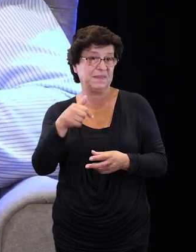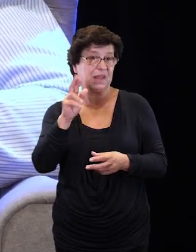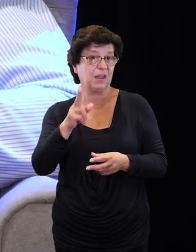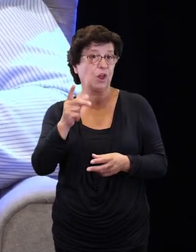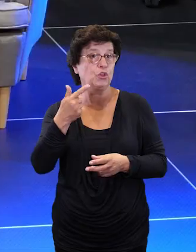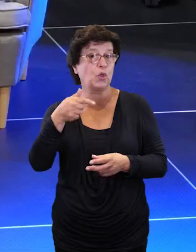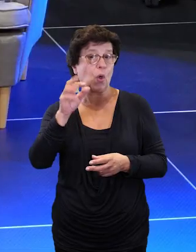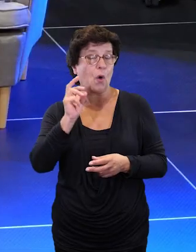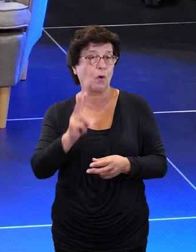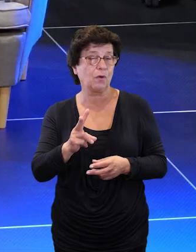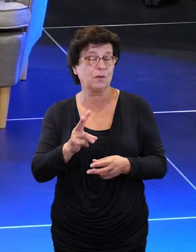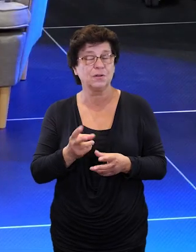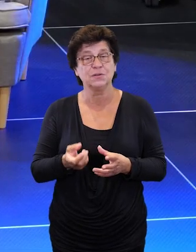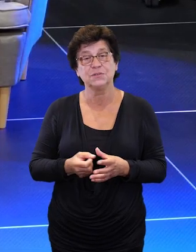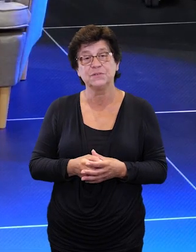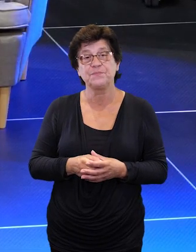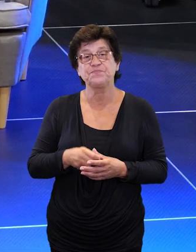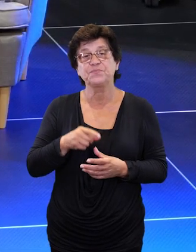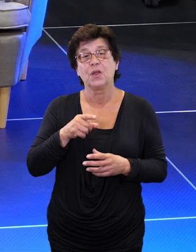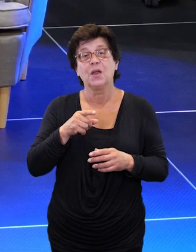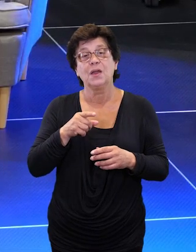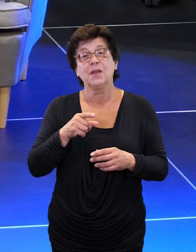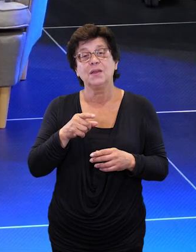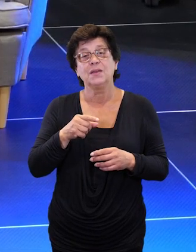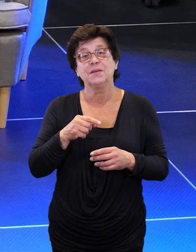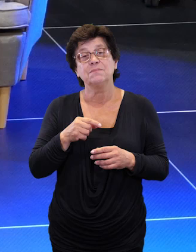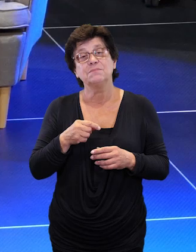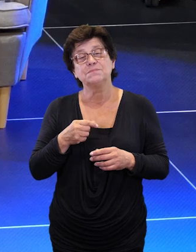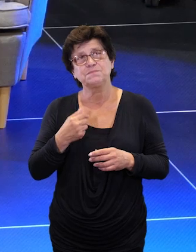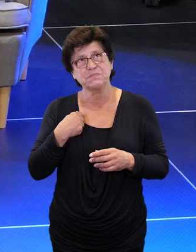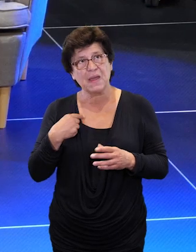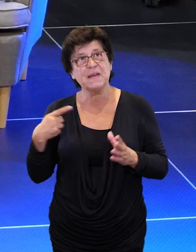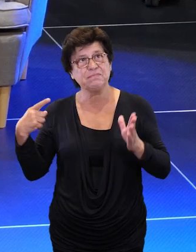Jest to na pewno nośne i trafia do ludzi.